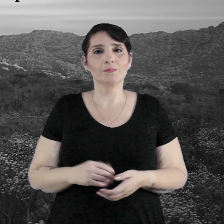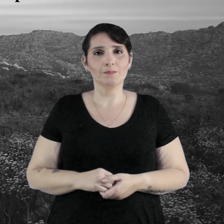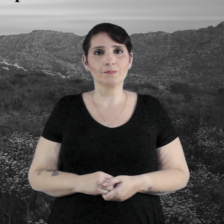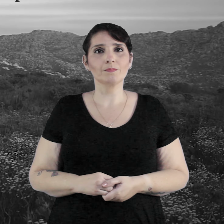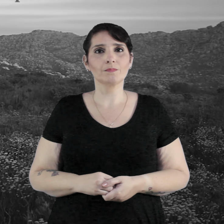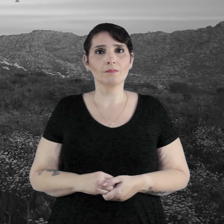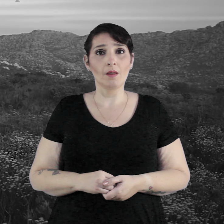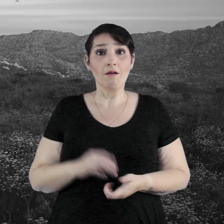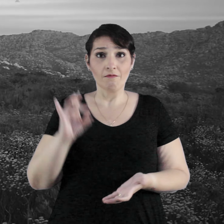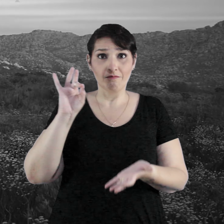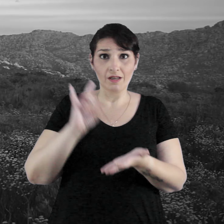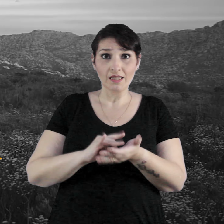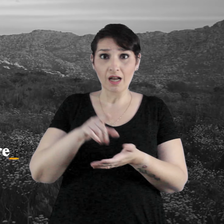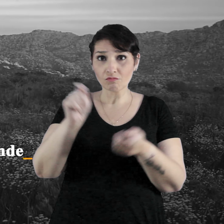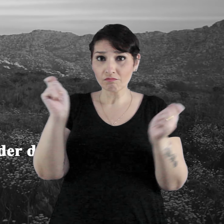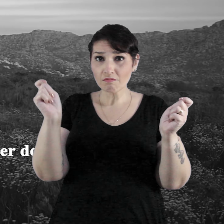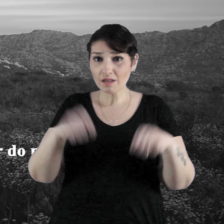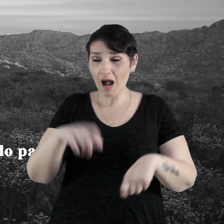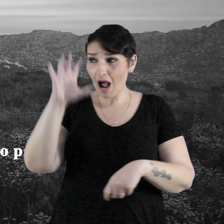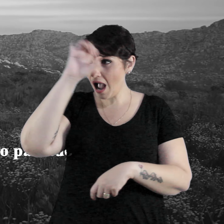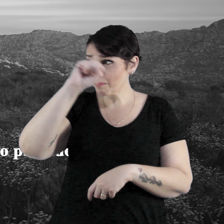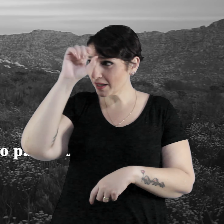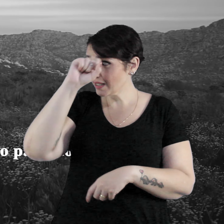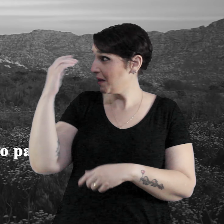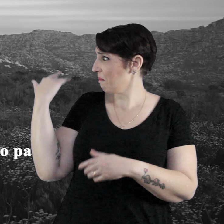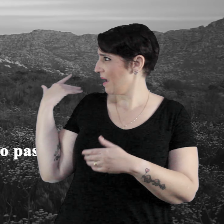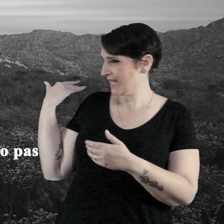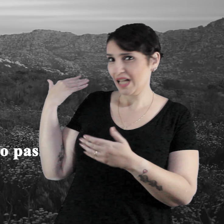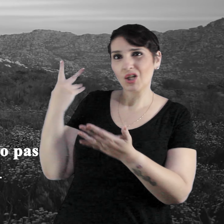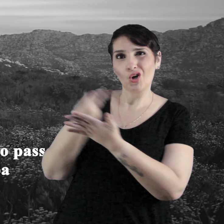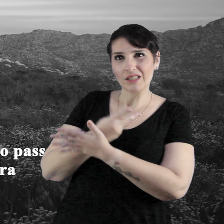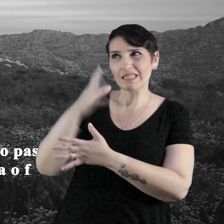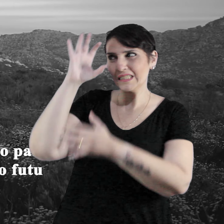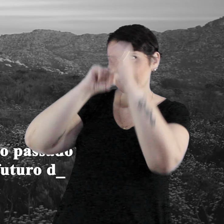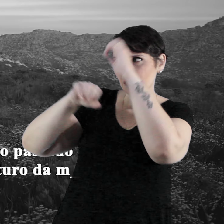Na verdade, você pode aprender do passado e ter planos para o futuro